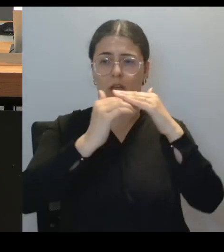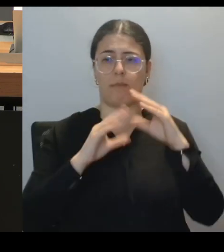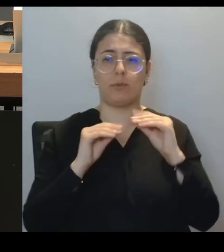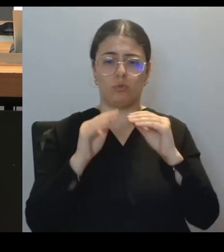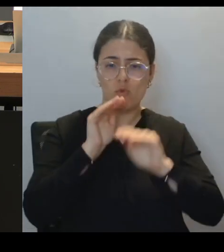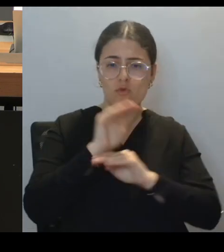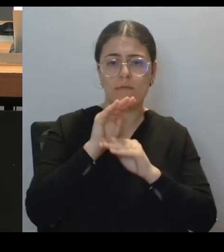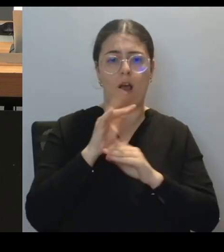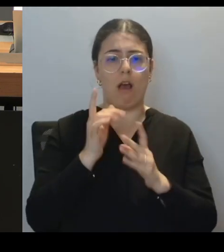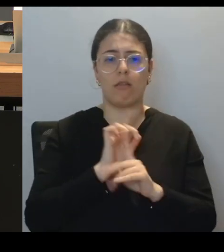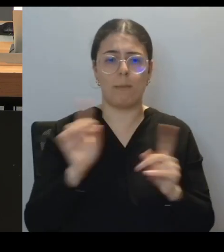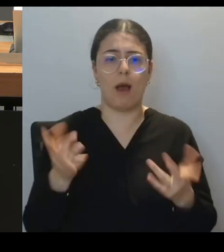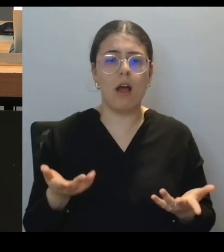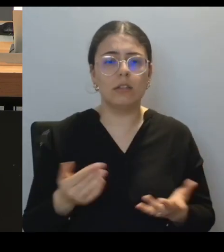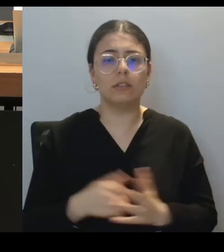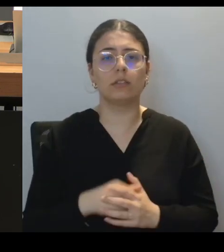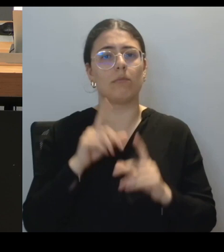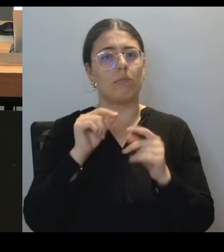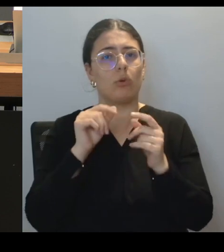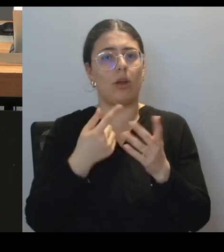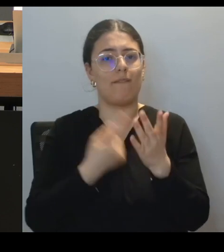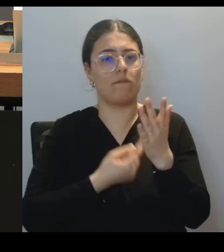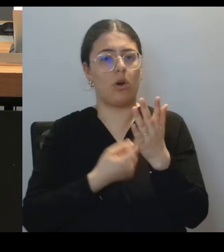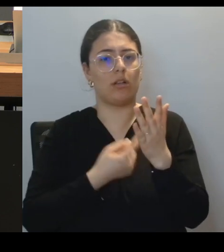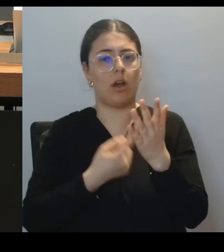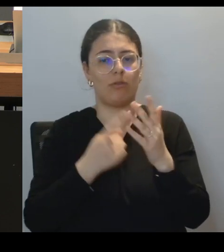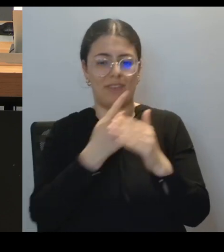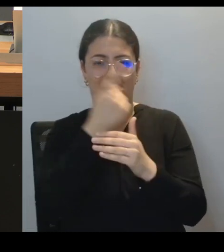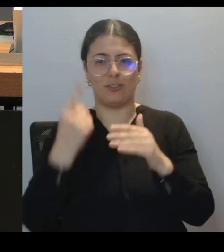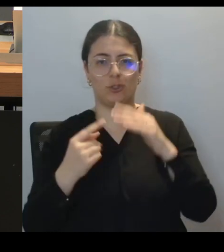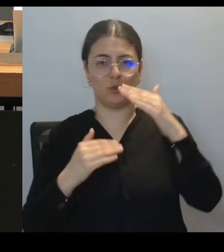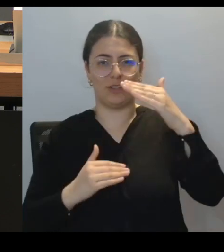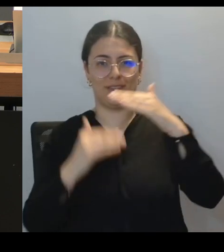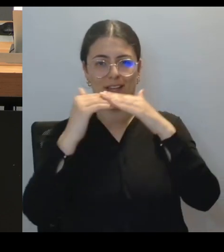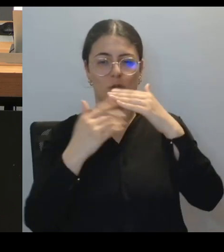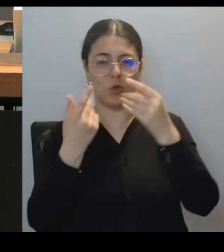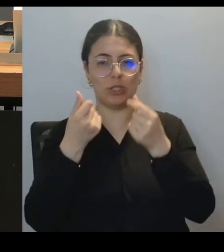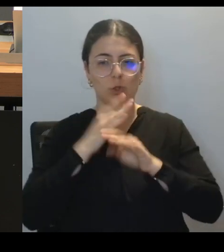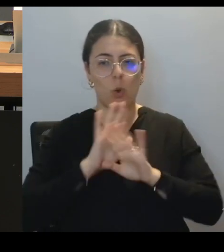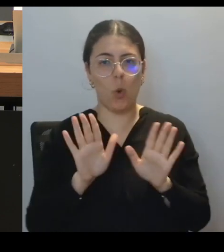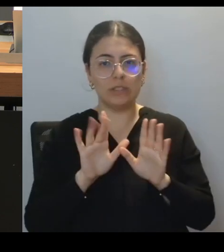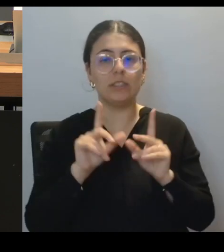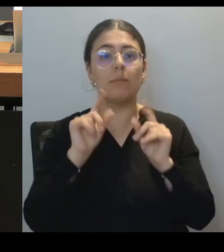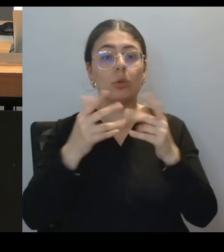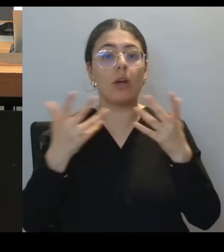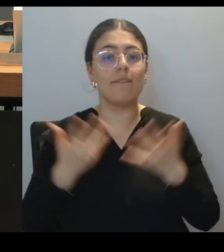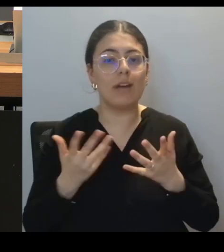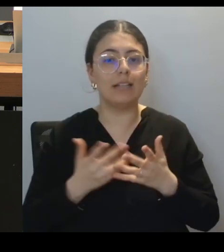kostenfrei zu gestalten, würde dazu führen, dass praktisch kaum mehr Einnahmen von den Anbietern generiert werden können.